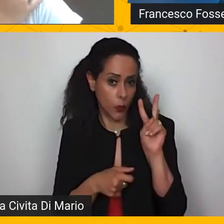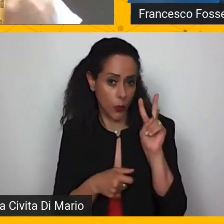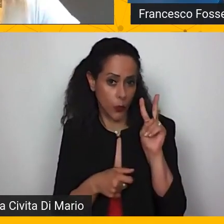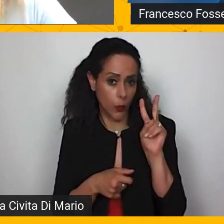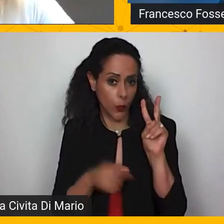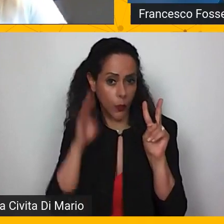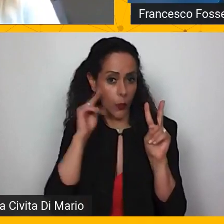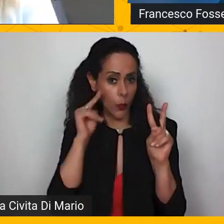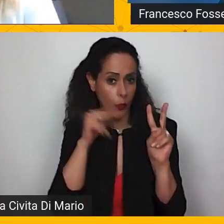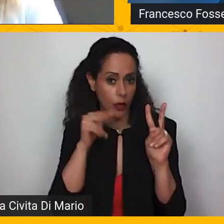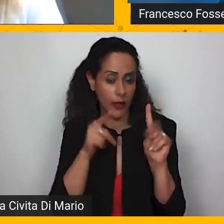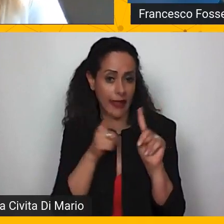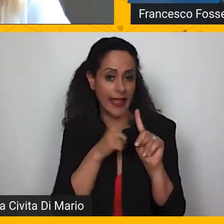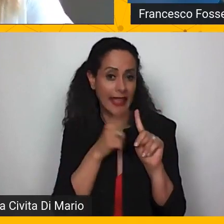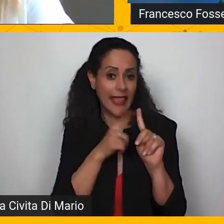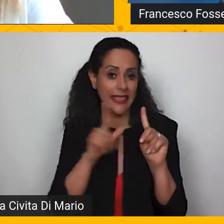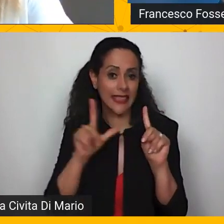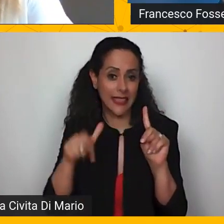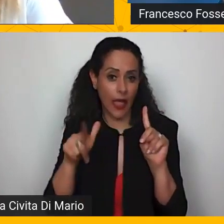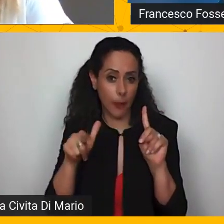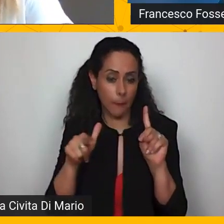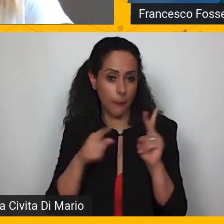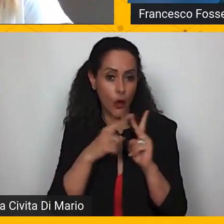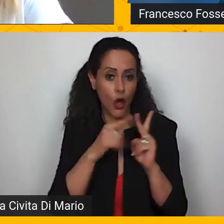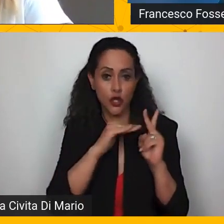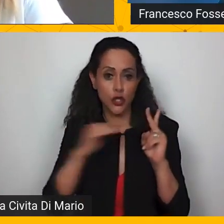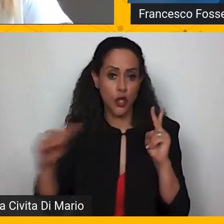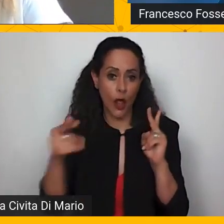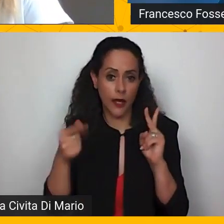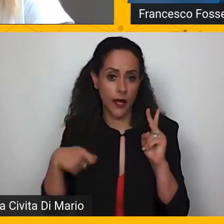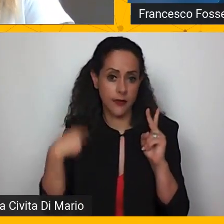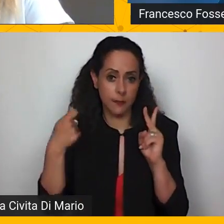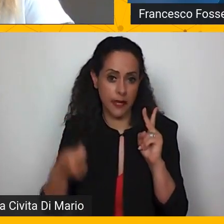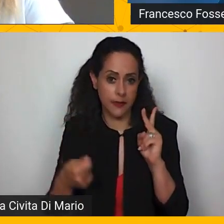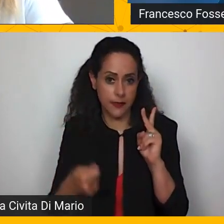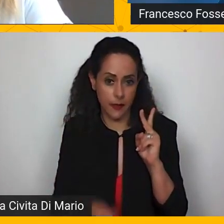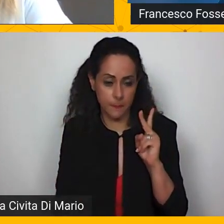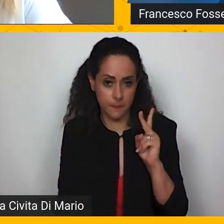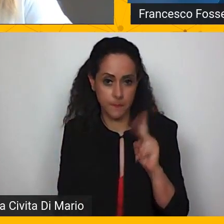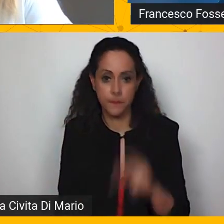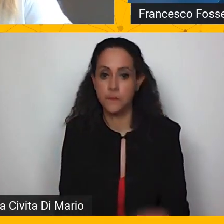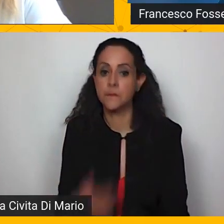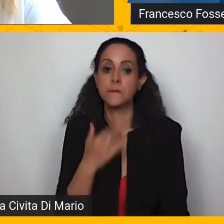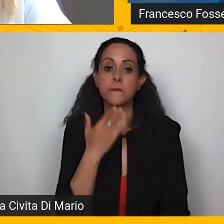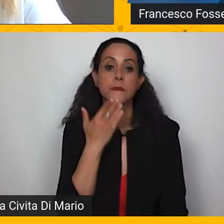le due i due elementi da tenere sott'occhio sono tempo di gioco